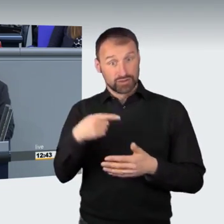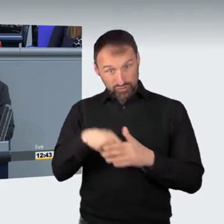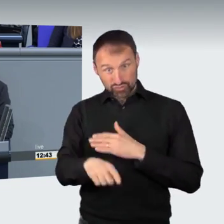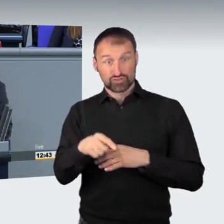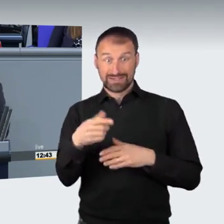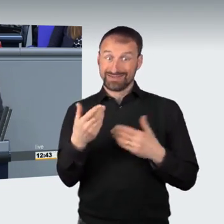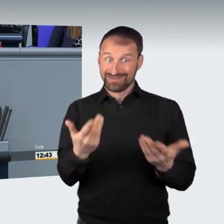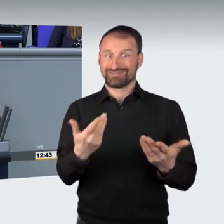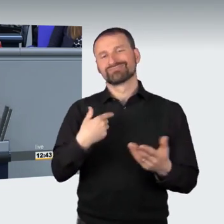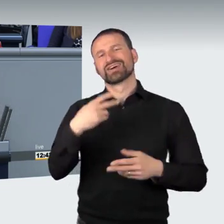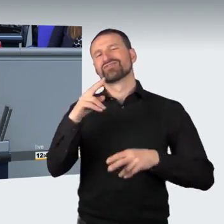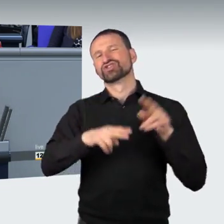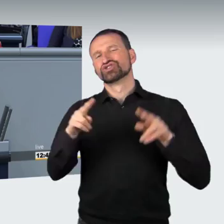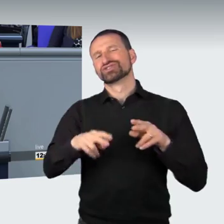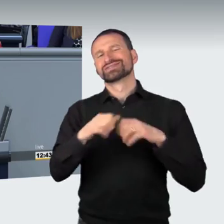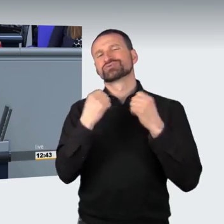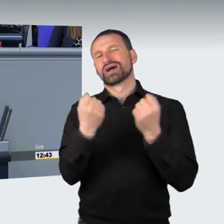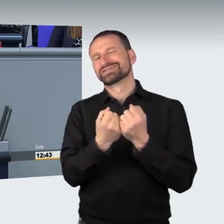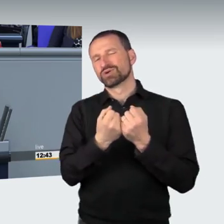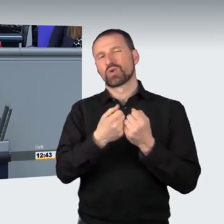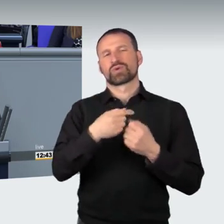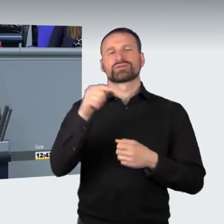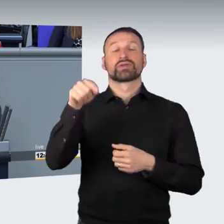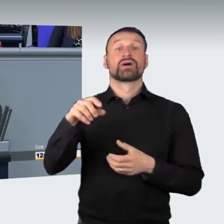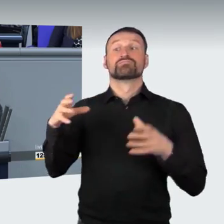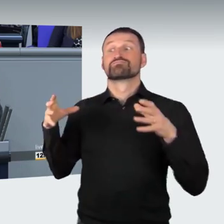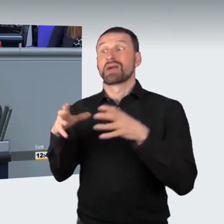und Gemeinden, höhere Bebauungsdichten zu beschließen